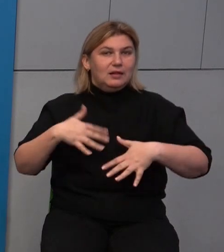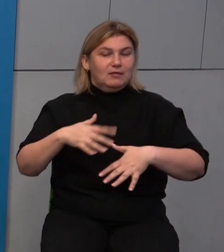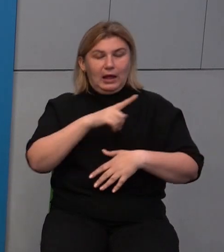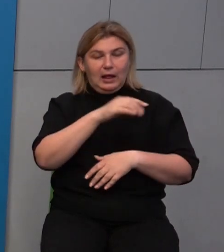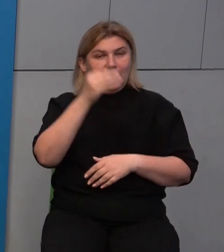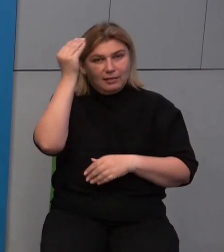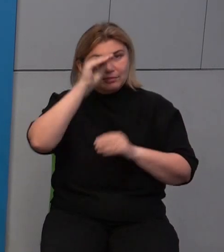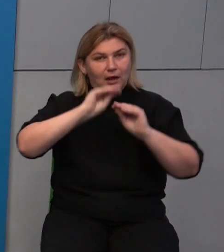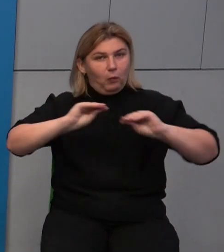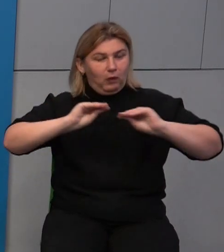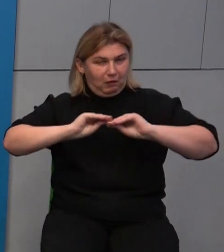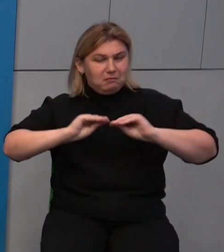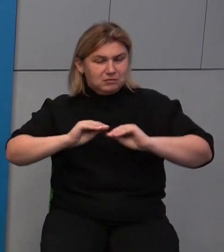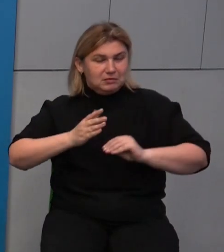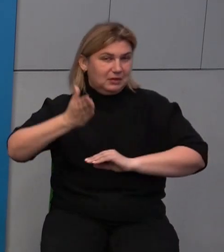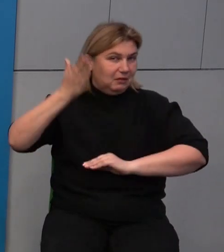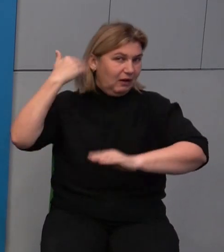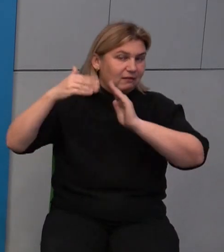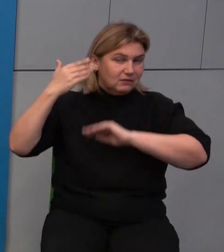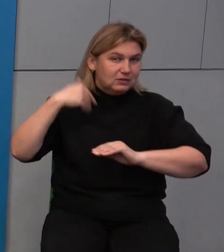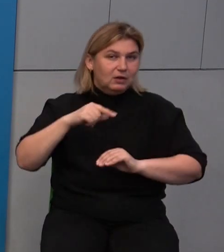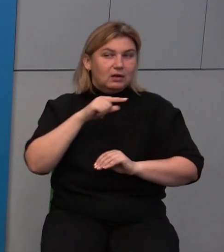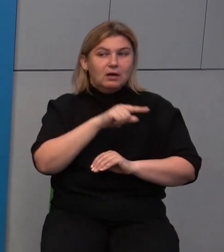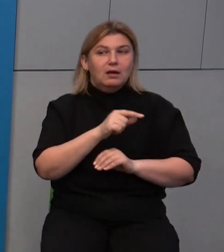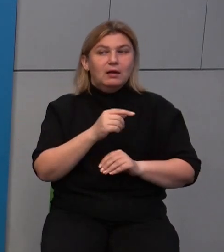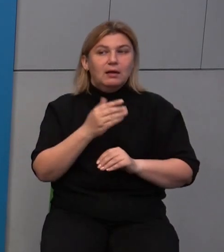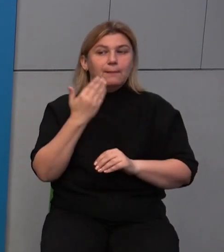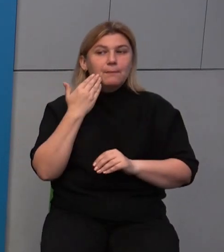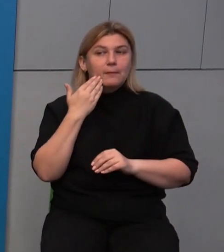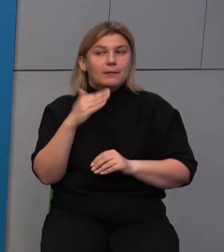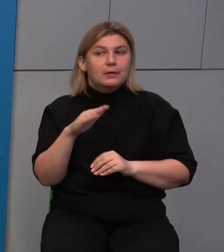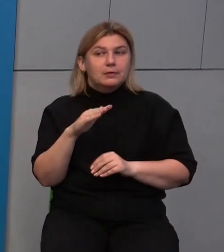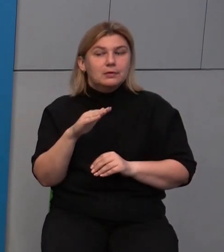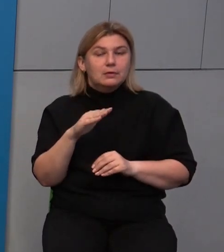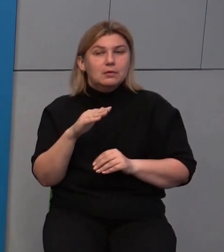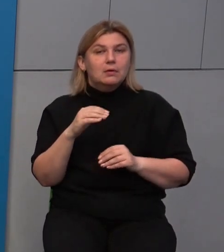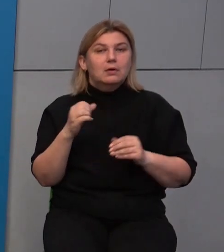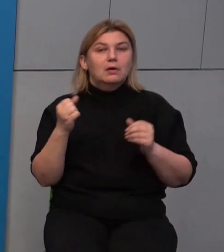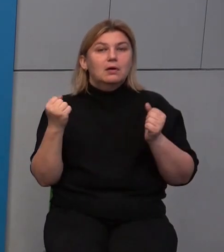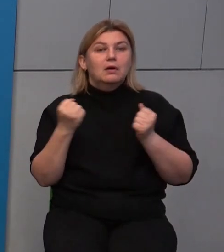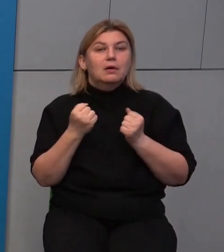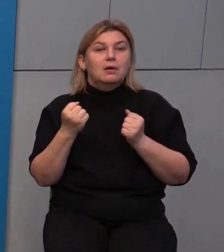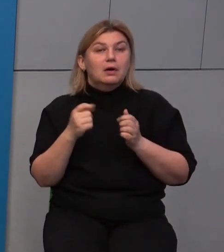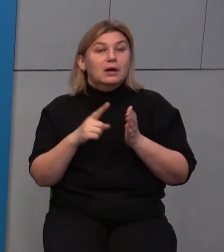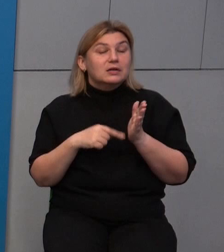Ale właśnie sama proza bardzo często jest czytana